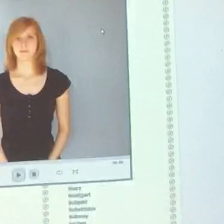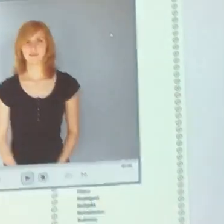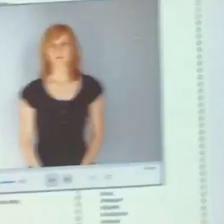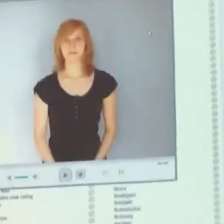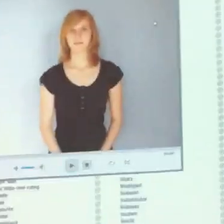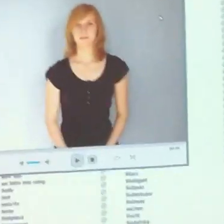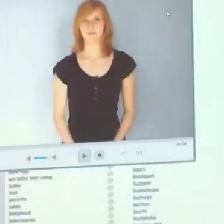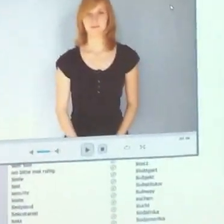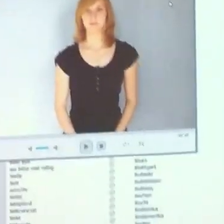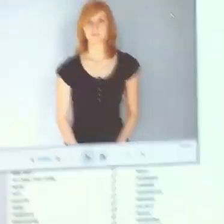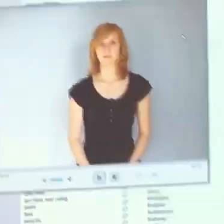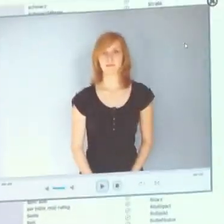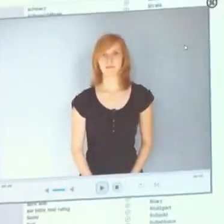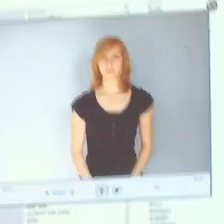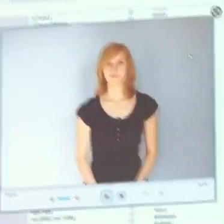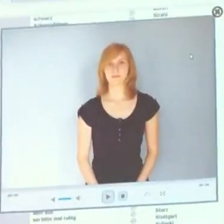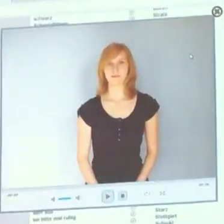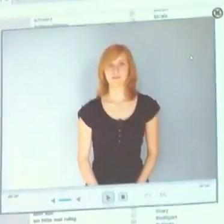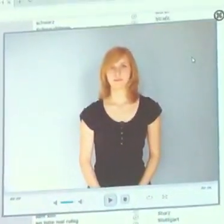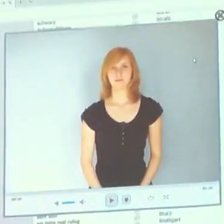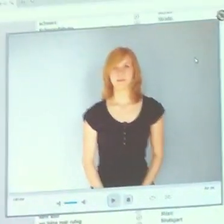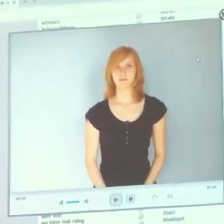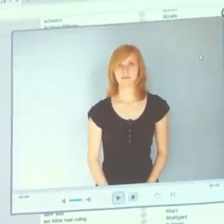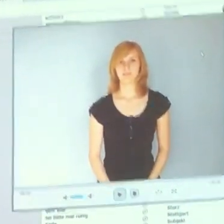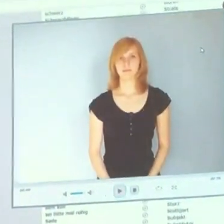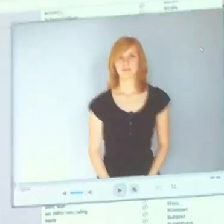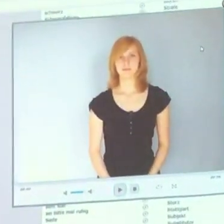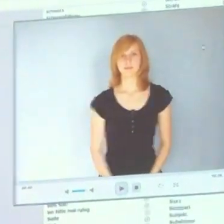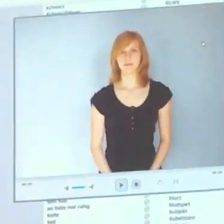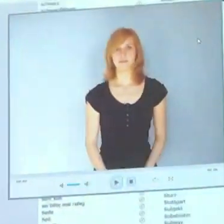sehr gut in die signierte Sprache integriert ist, da diese Aspekte der gesprochenen Sprache